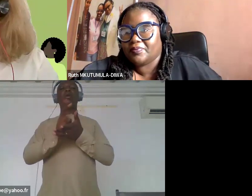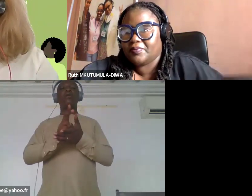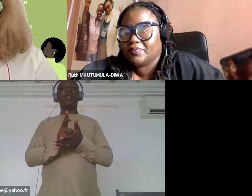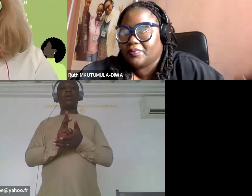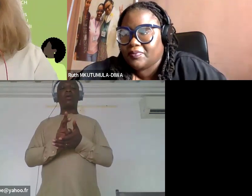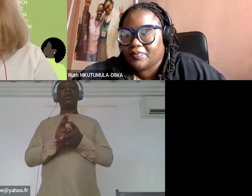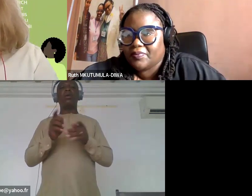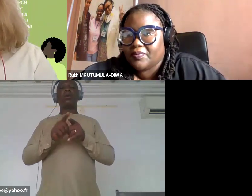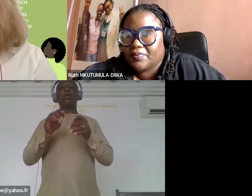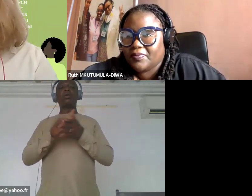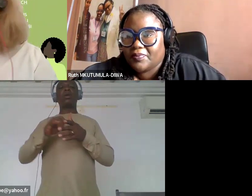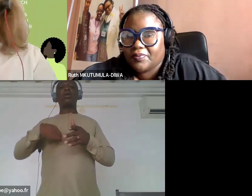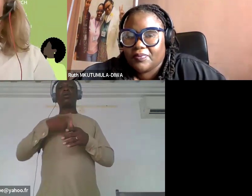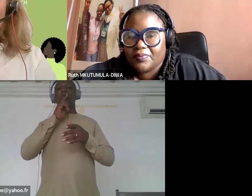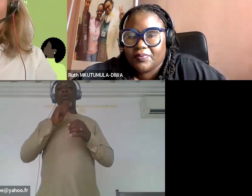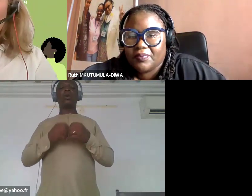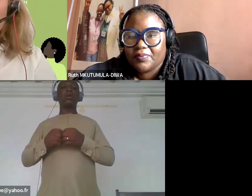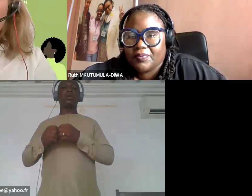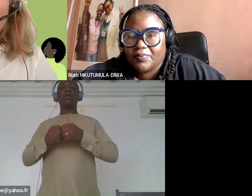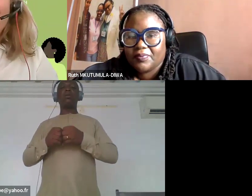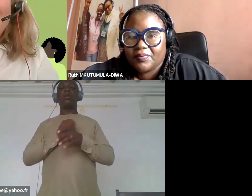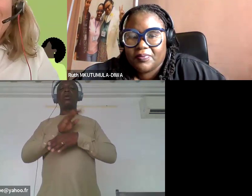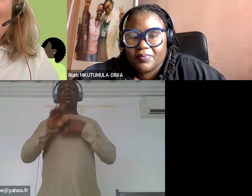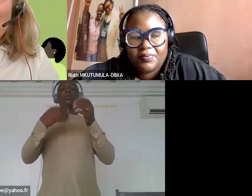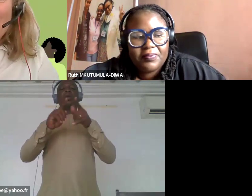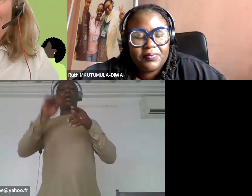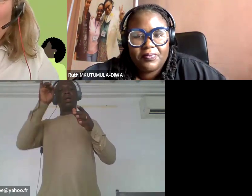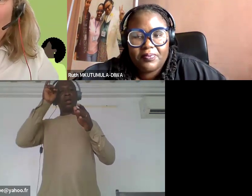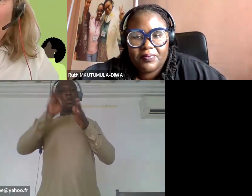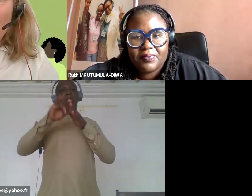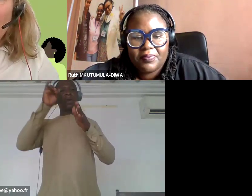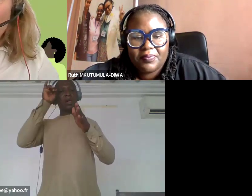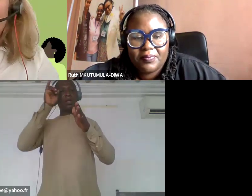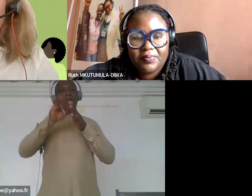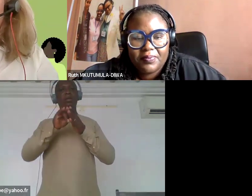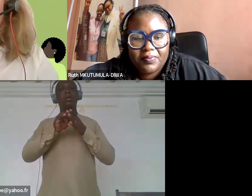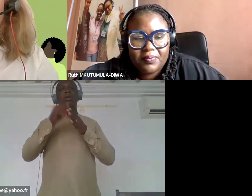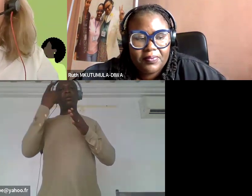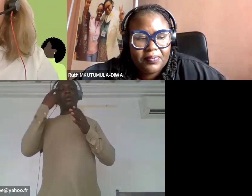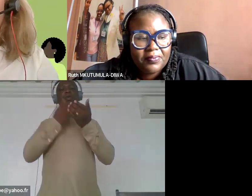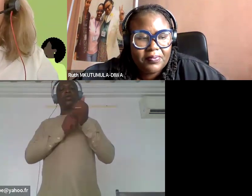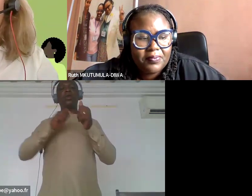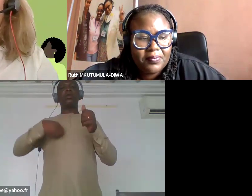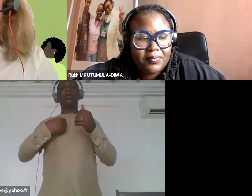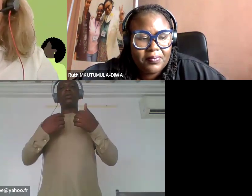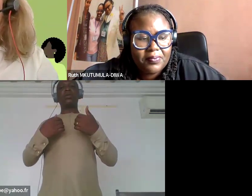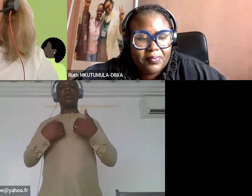serons voilà toutes à l'image si c'est possible et nous avions une question euh